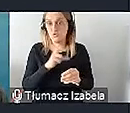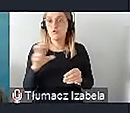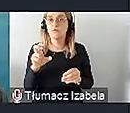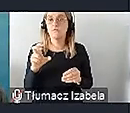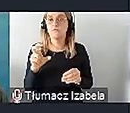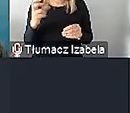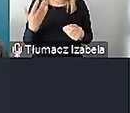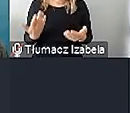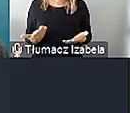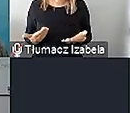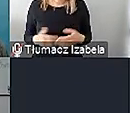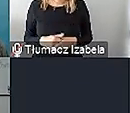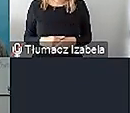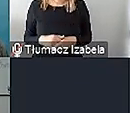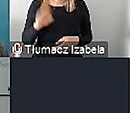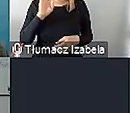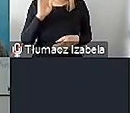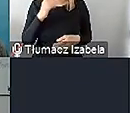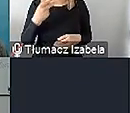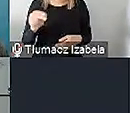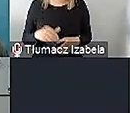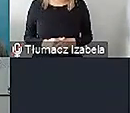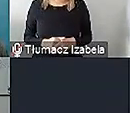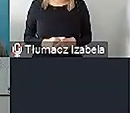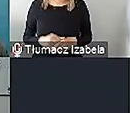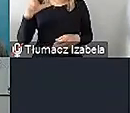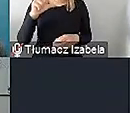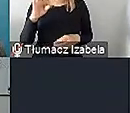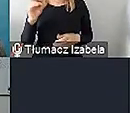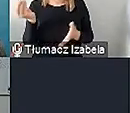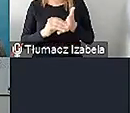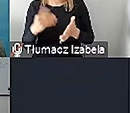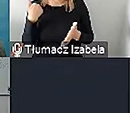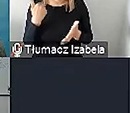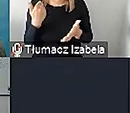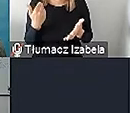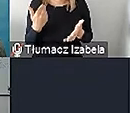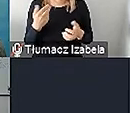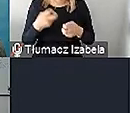Chyba nie. Przynajmniej na czacie jest parę takich informacji. Tak.